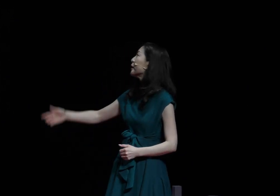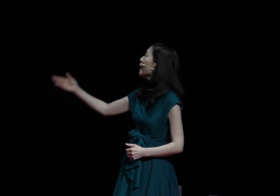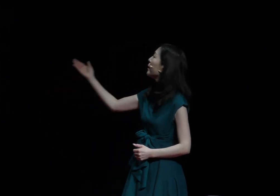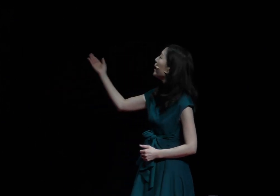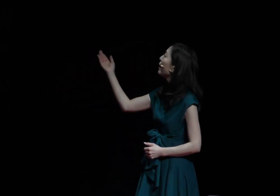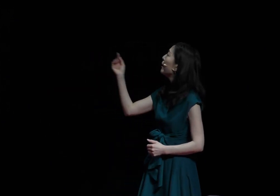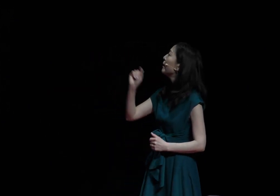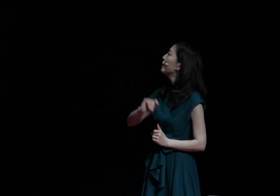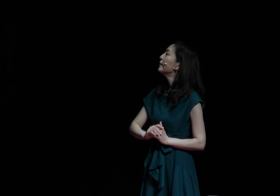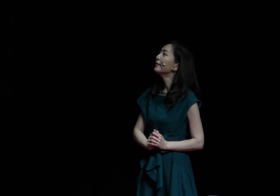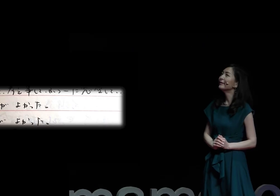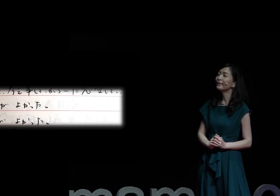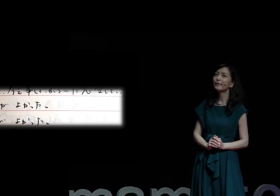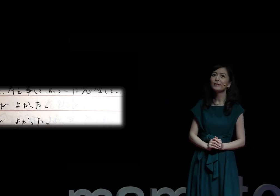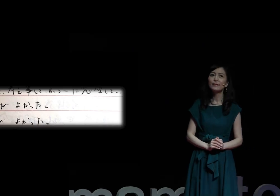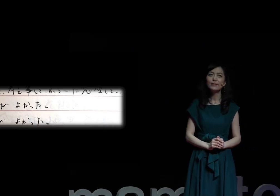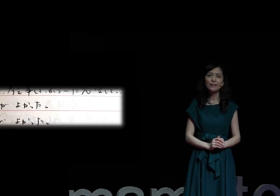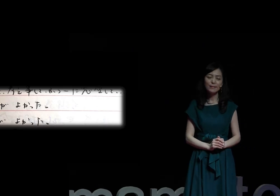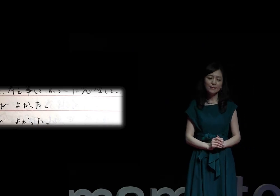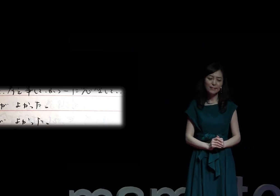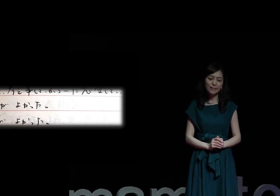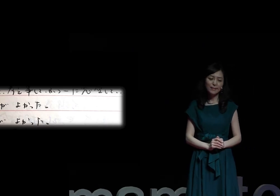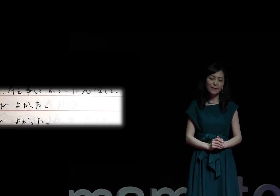Esto es [Estaba bien siendo normal]